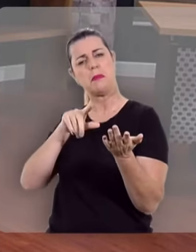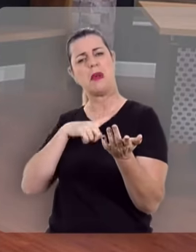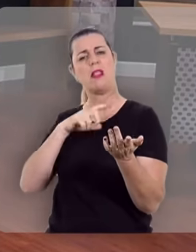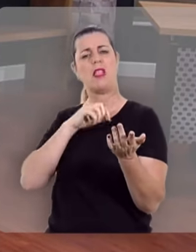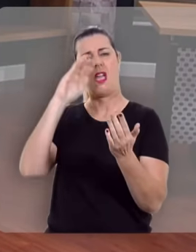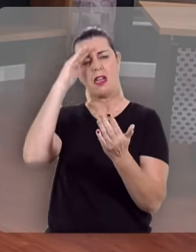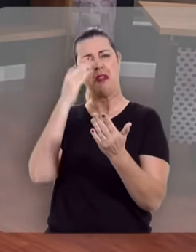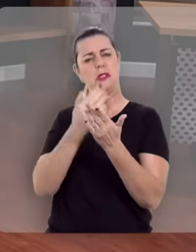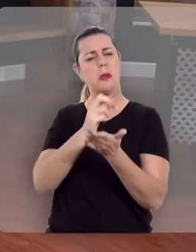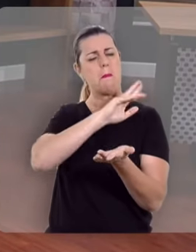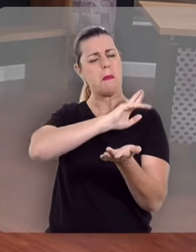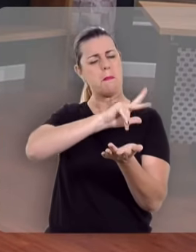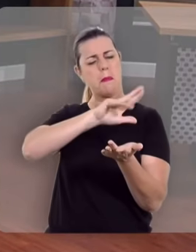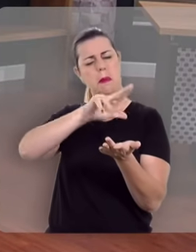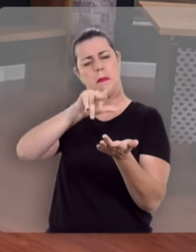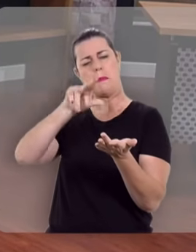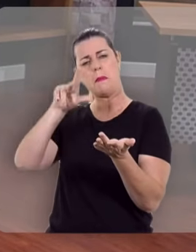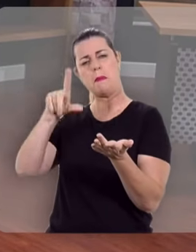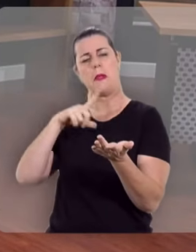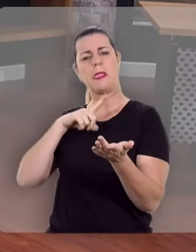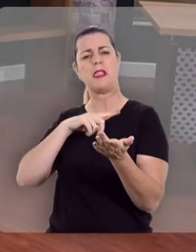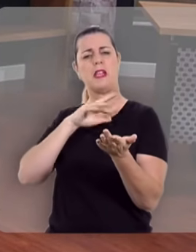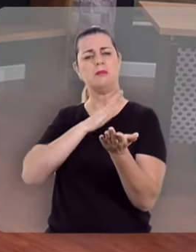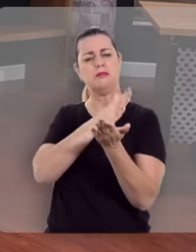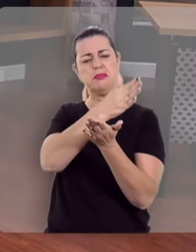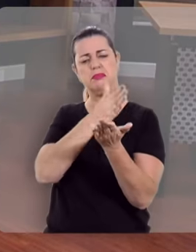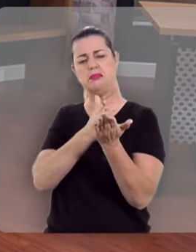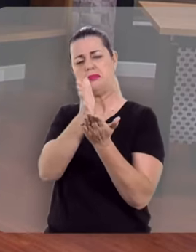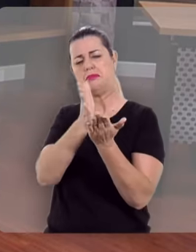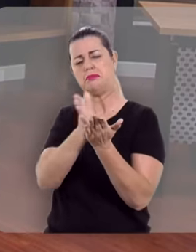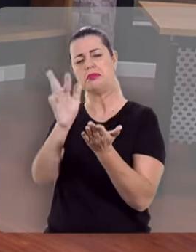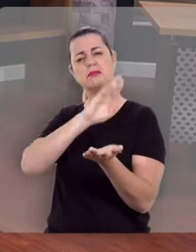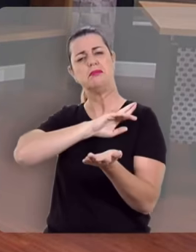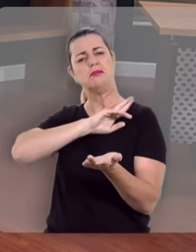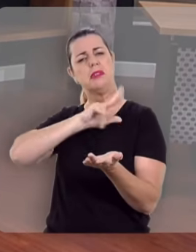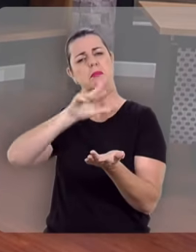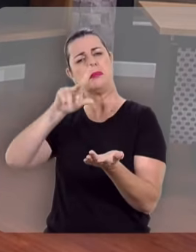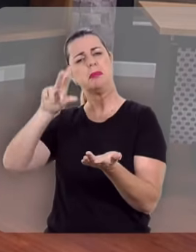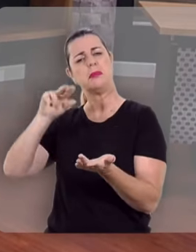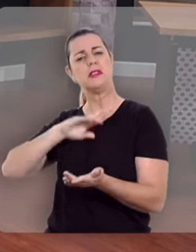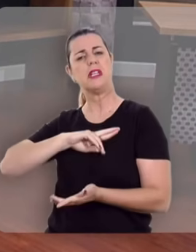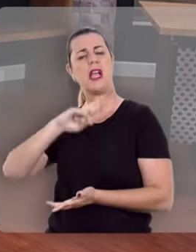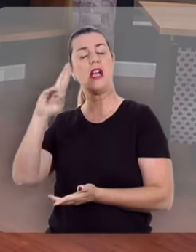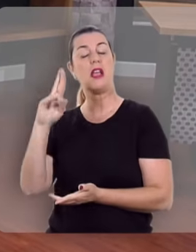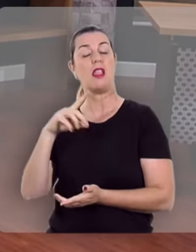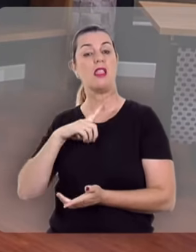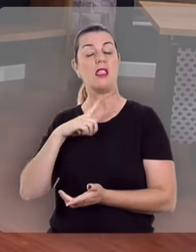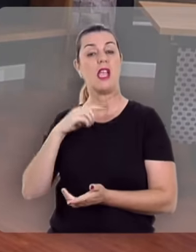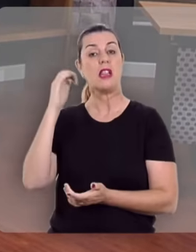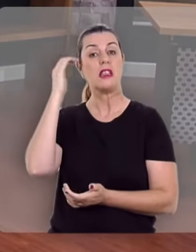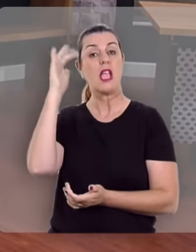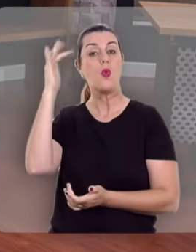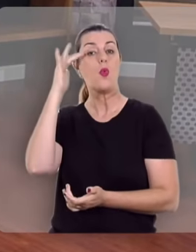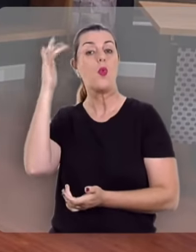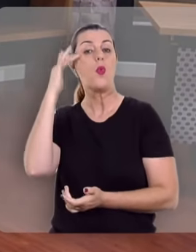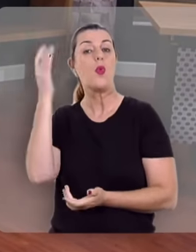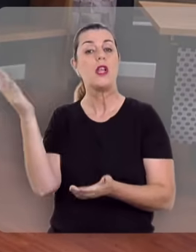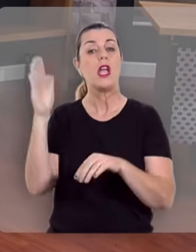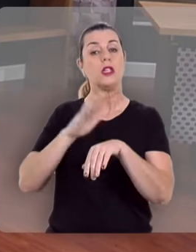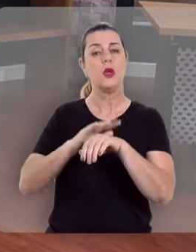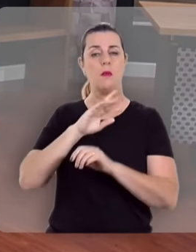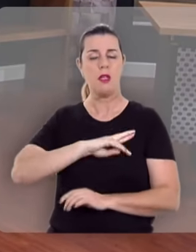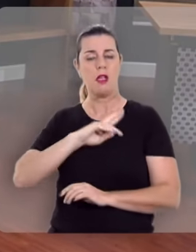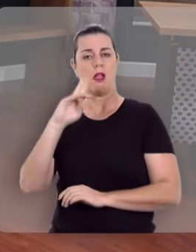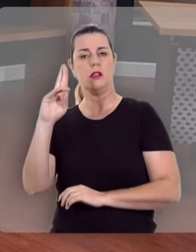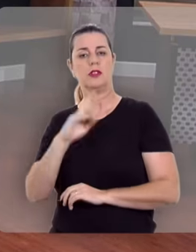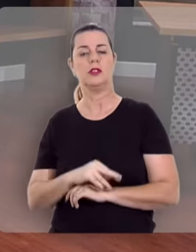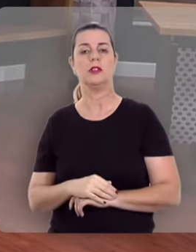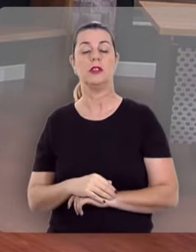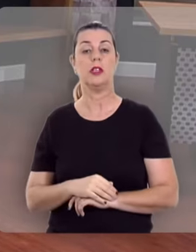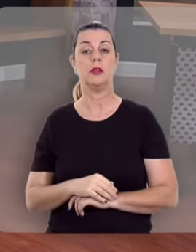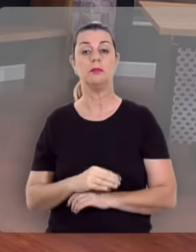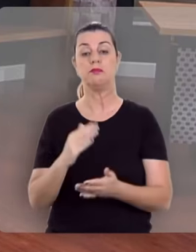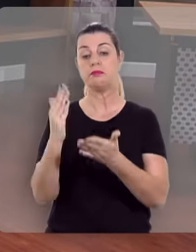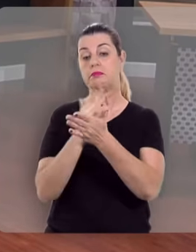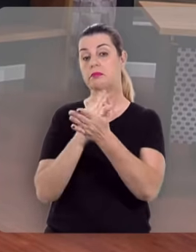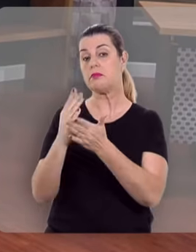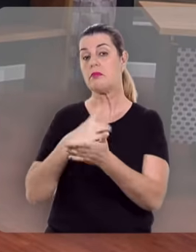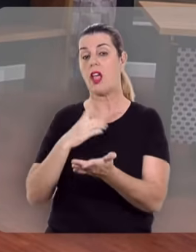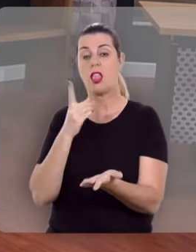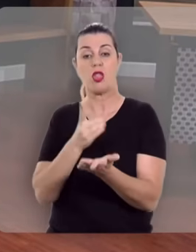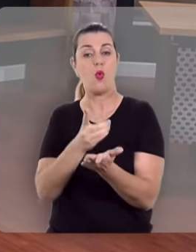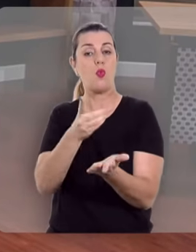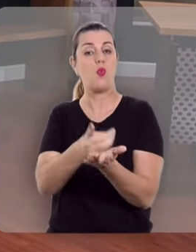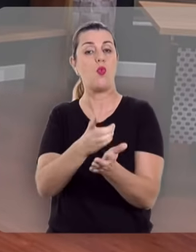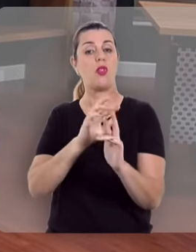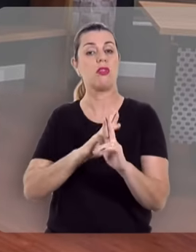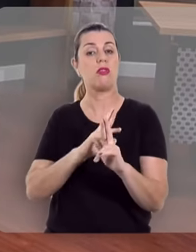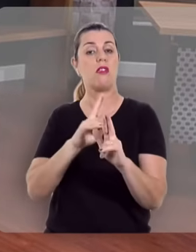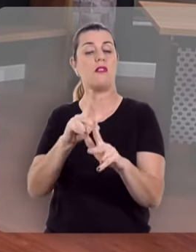credos tantas Vertentes religiosas tantos teóricos da religião tantas doutrinas e as